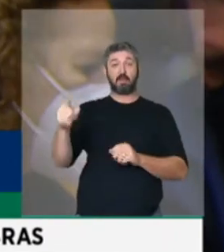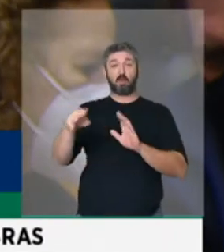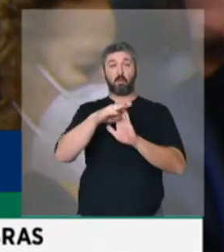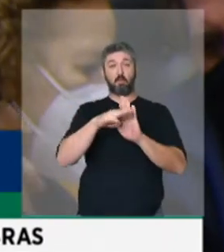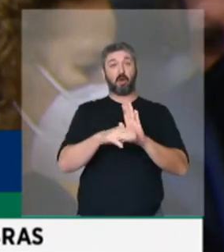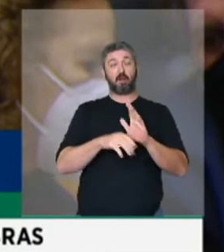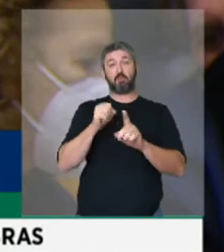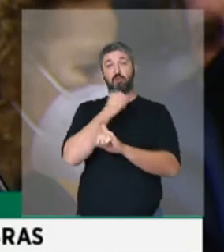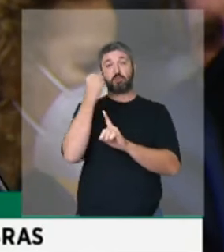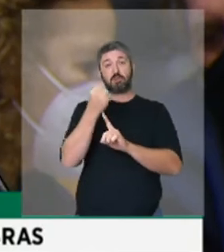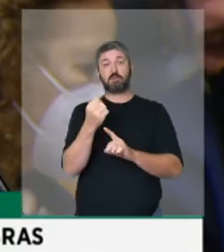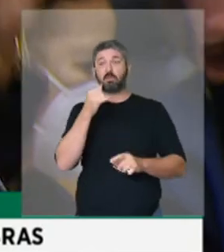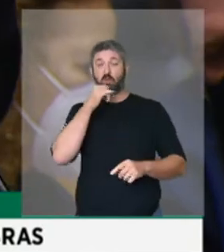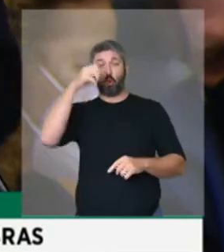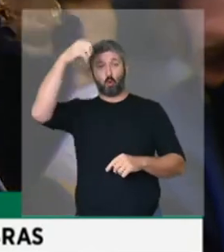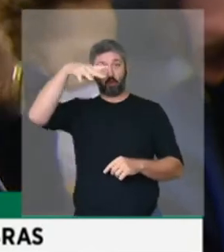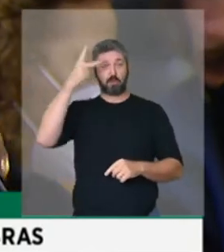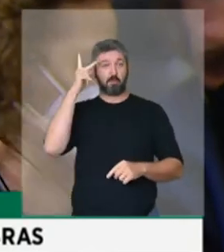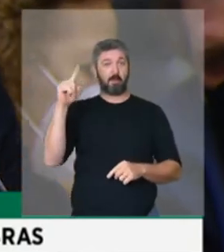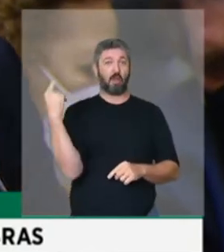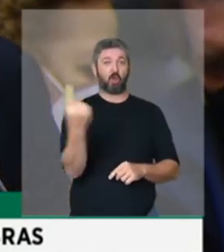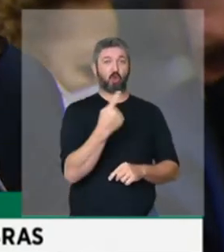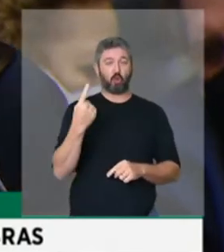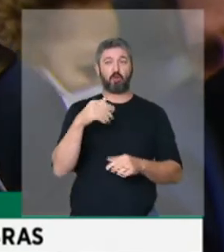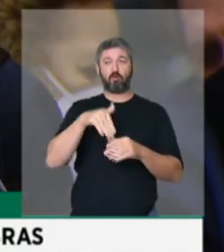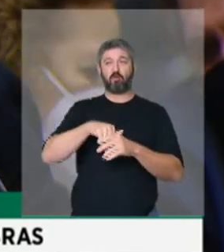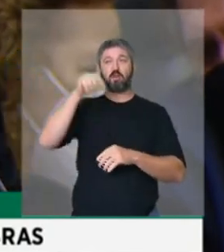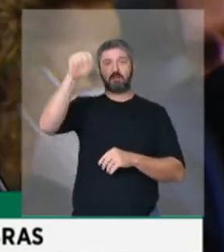VOTAÇÃO, O PCDOB VOTA SIM E ERGUE A VOZ PRA QUE O BRASIL ENTENDA QUE VAI HAVER AUMENTO